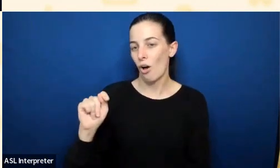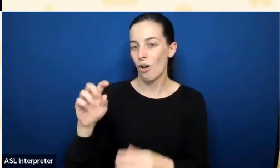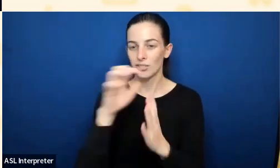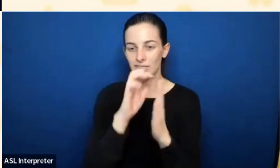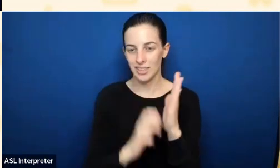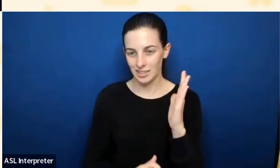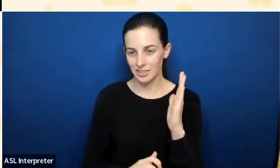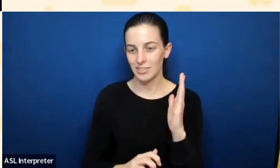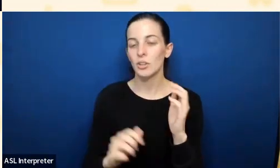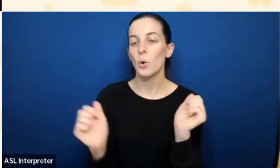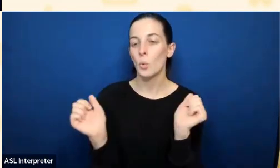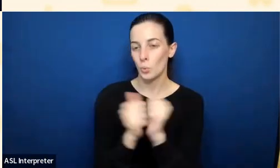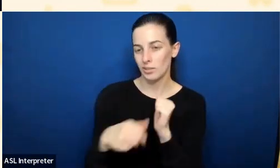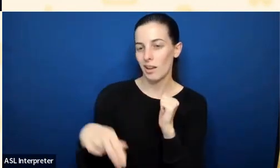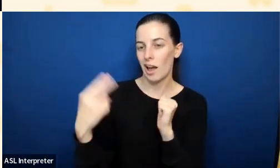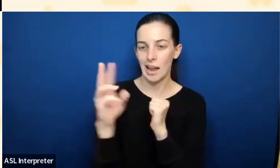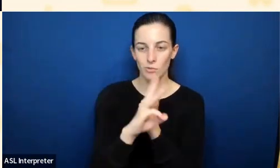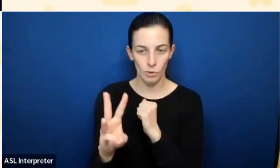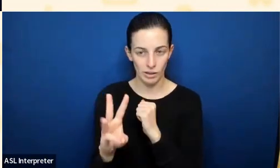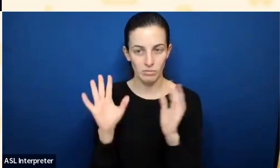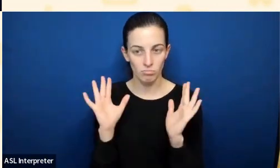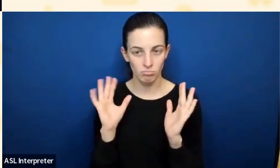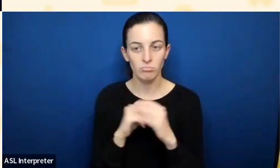Así que esa es básicamente la descripción general del HTML.